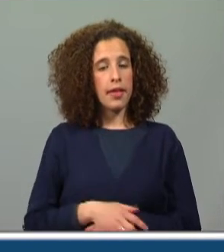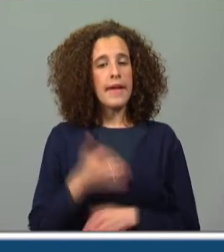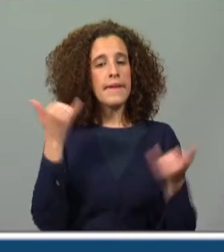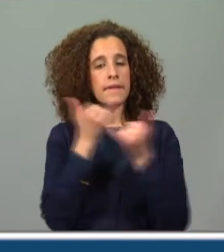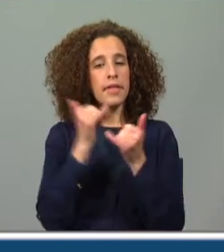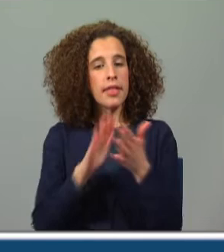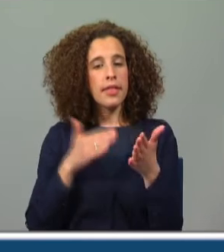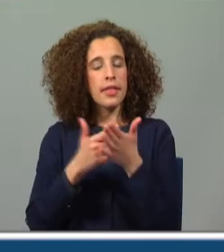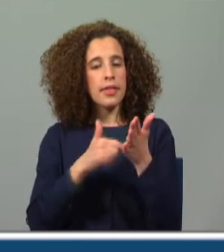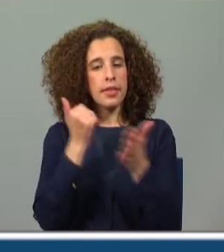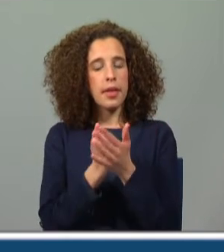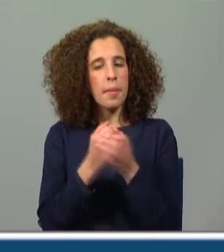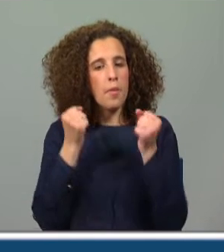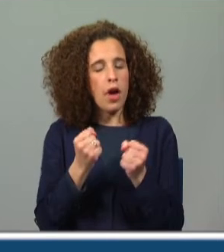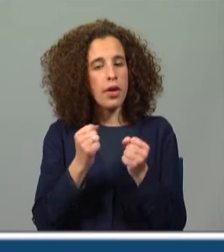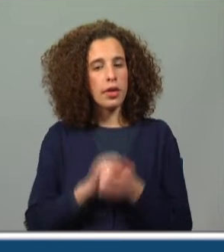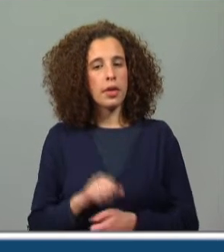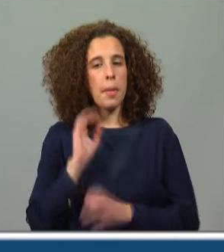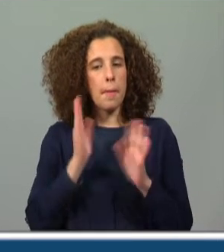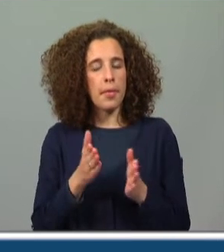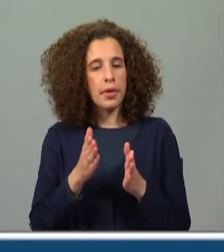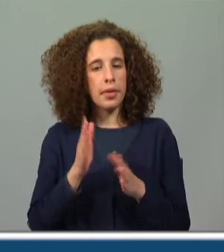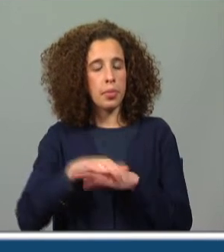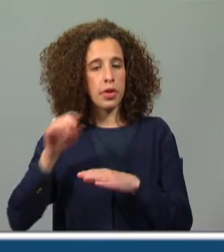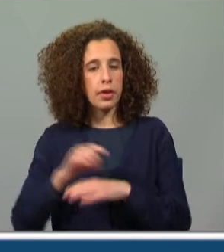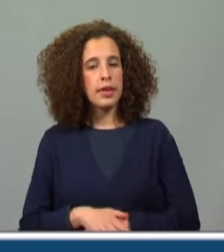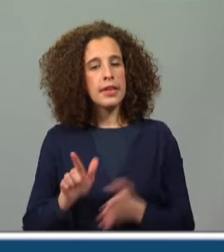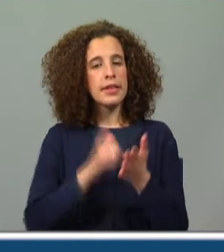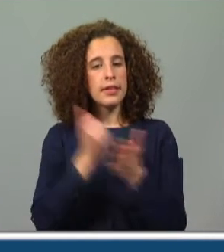traz sempre esse lado positivo e que precisamente por isso será sempre mais 總是帶來積極的一面正因為如此，它總是會更多